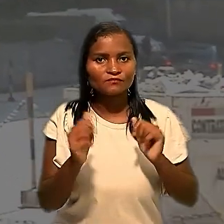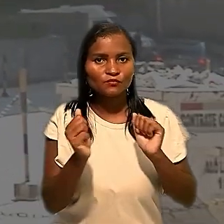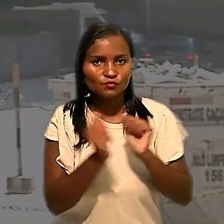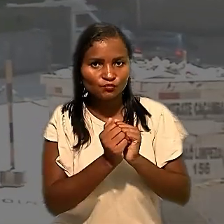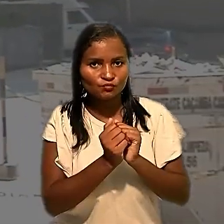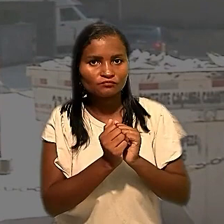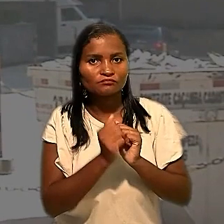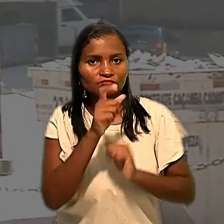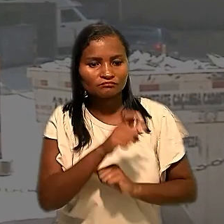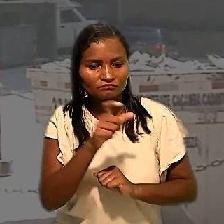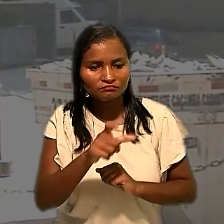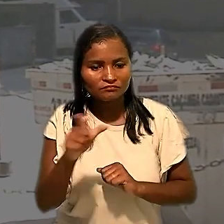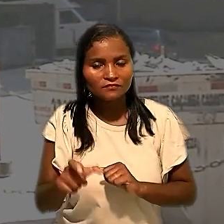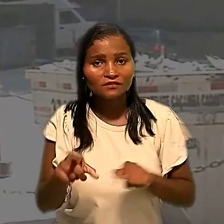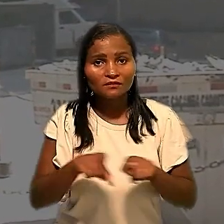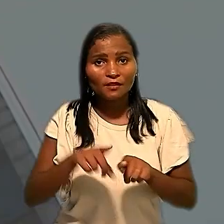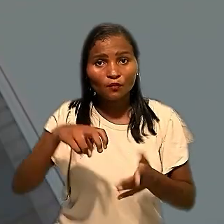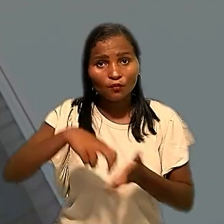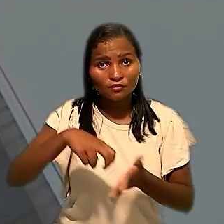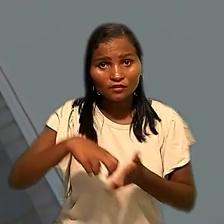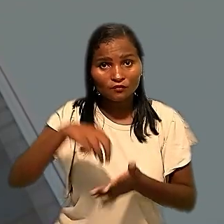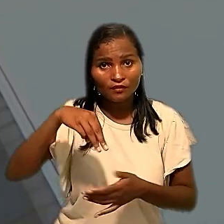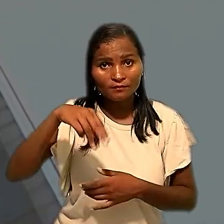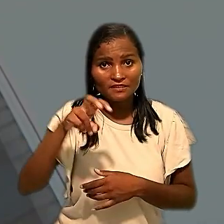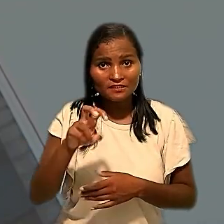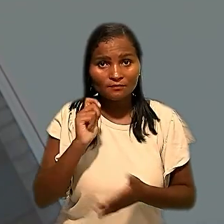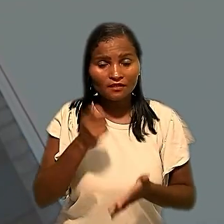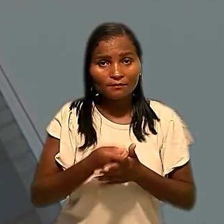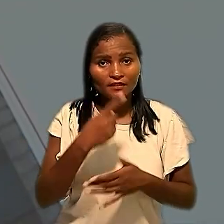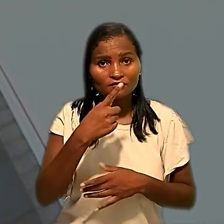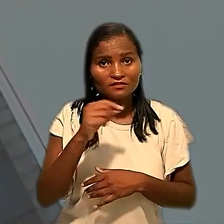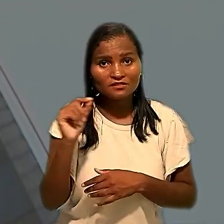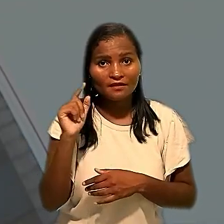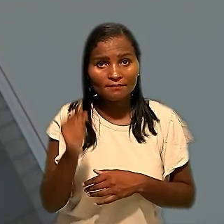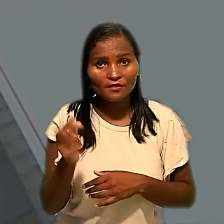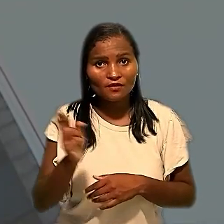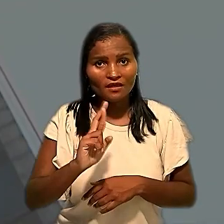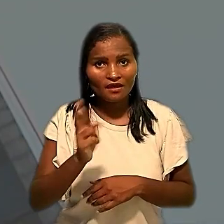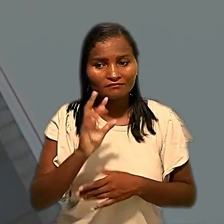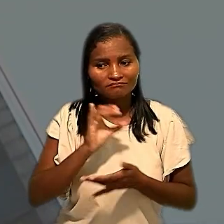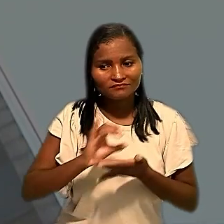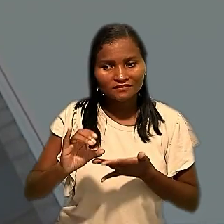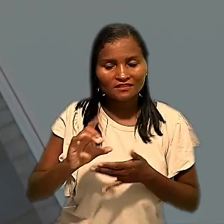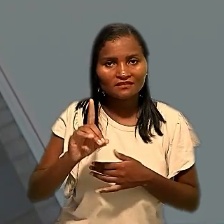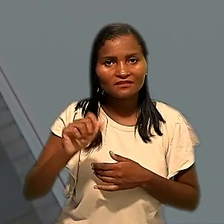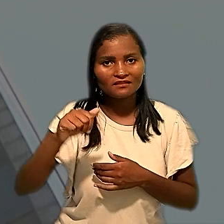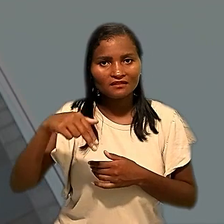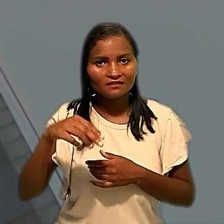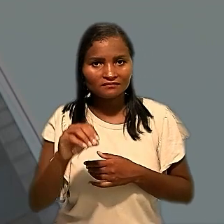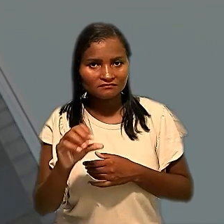disso, condenou a M5 ao pagamento de R$ 100 mil a título de indenização por danos extrapatrimoniais.